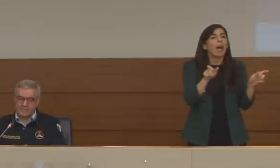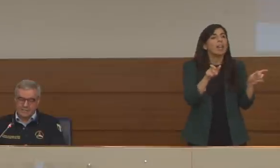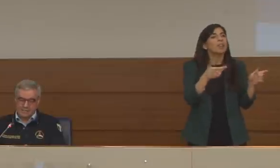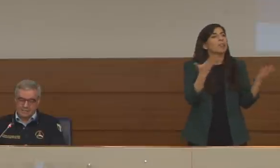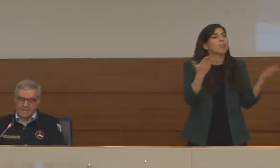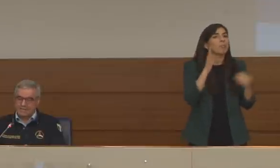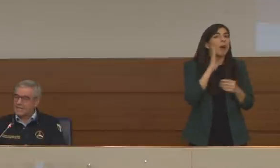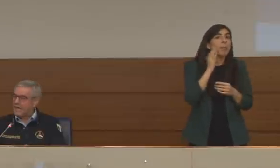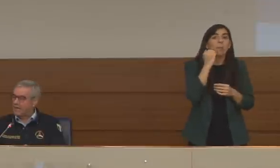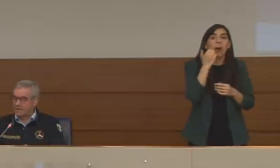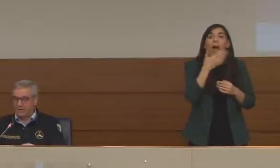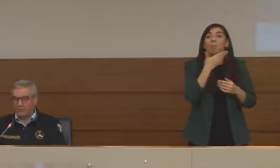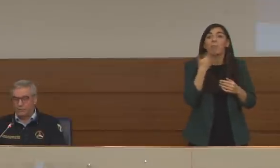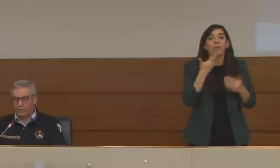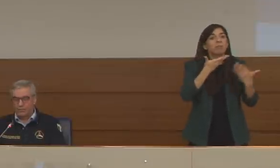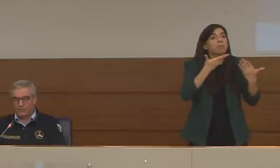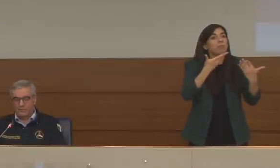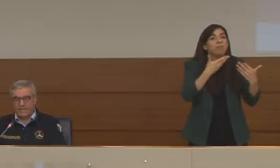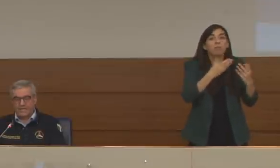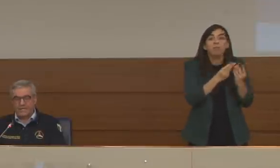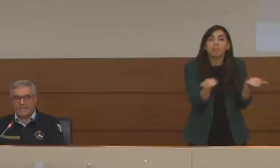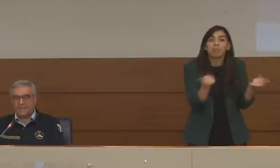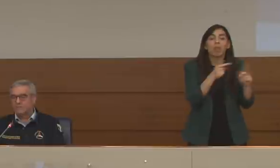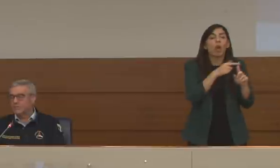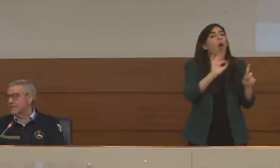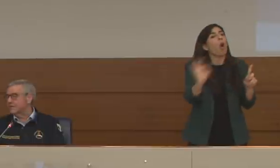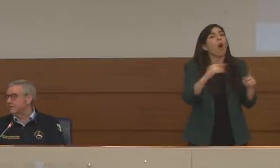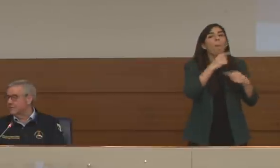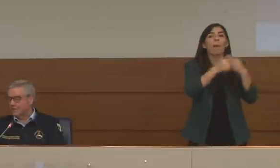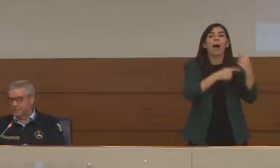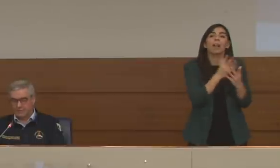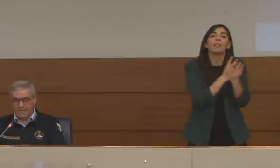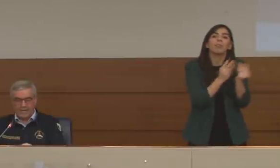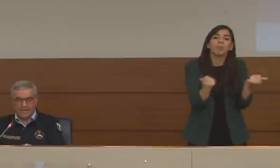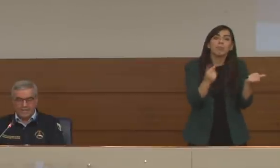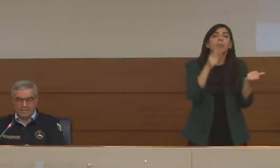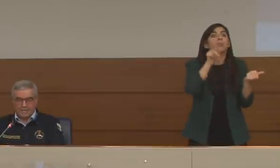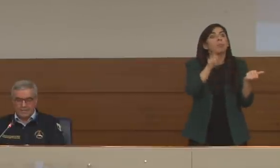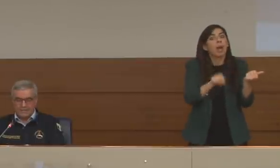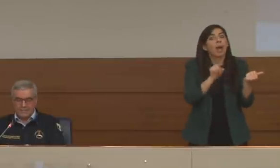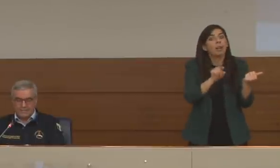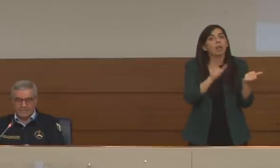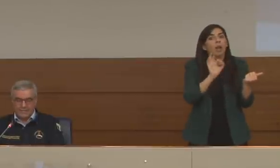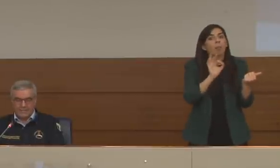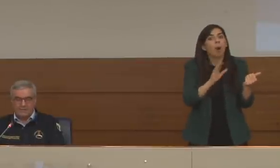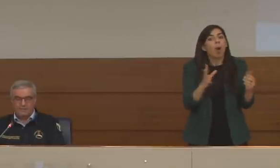senza un proprio familiare che era impegnato nelle attività sanitarie in